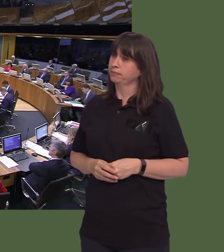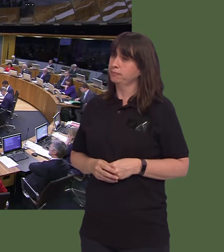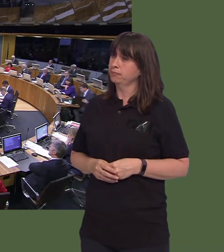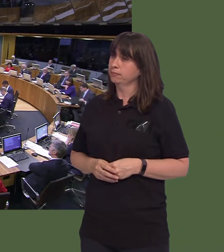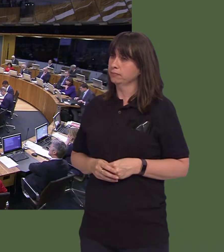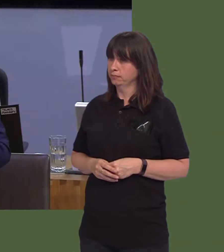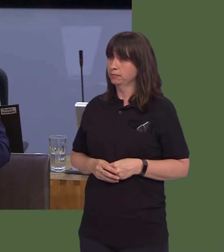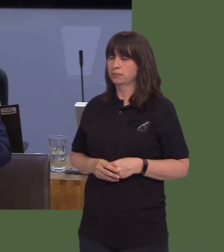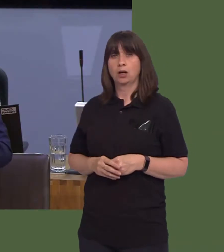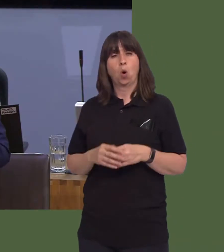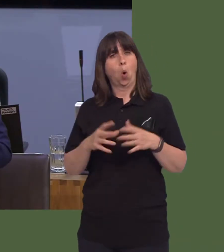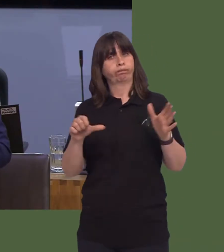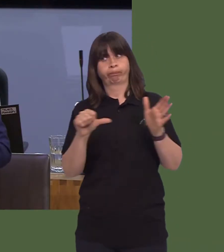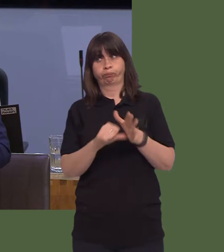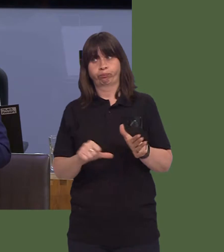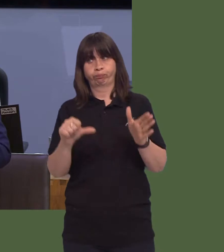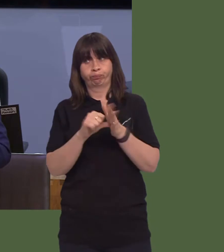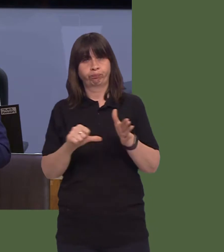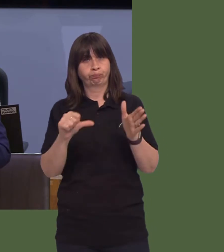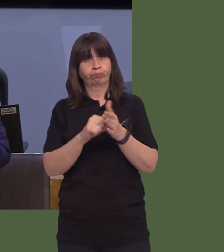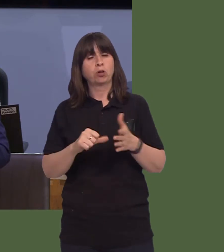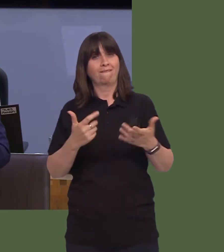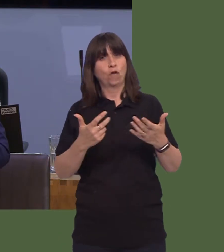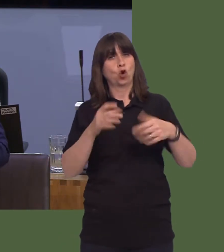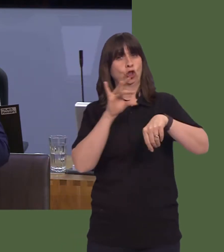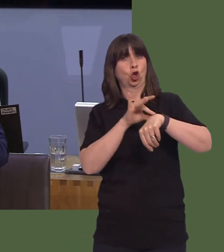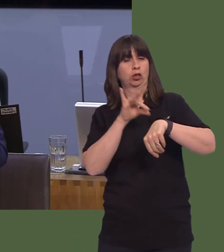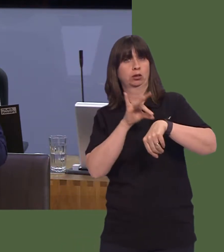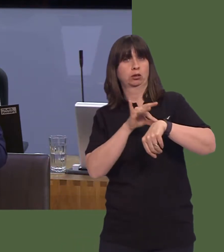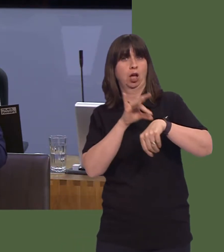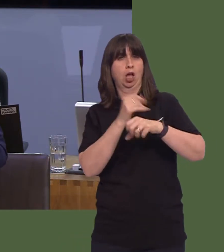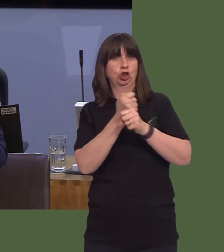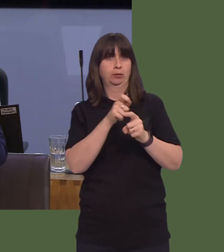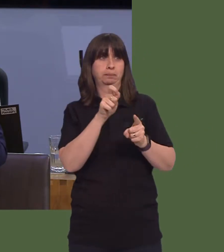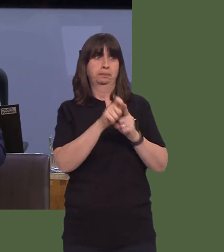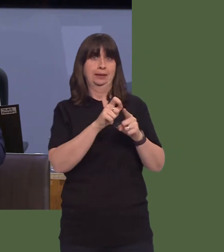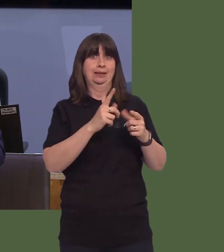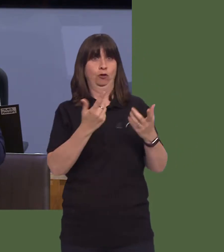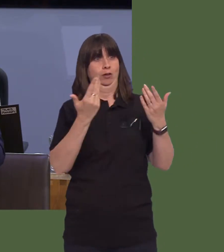tu allan i oriau yn ardal bwrdd iechyd Hywel Dda, ac un o'r sgil effeithiau yw bod hyn